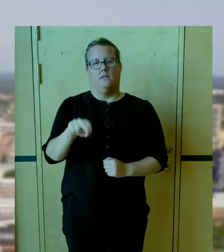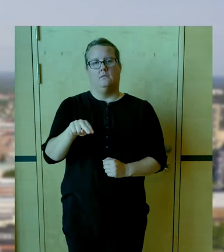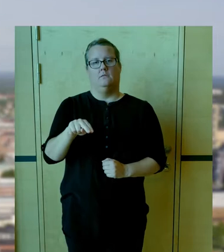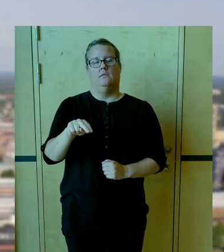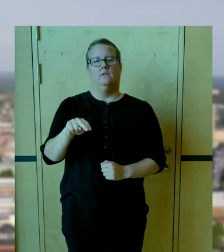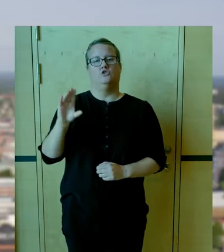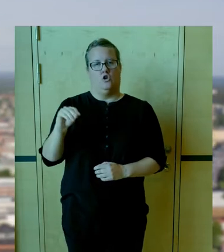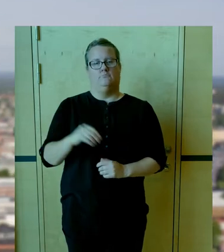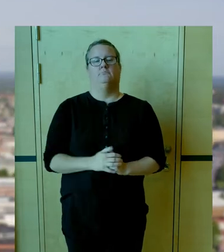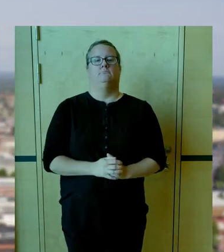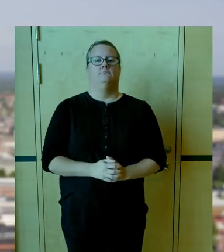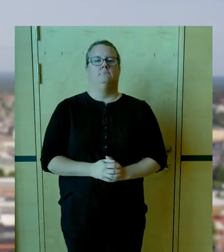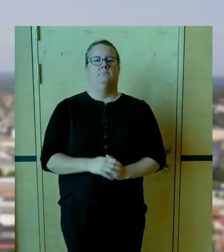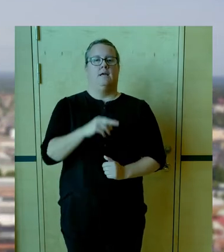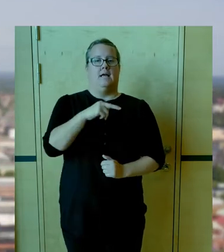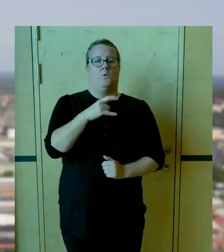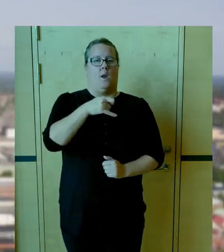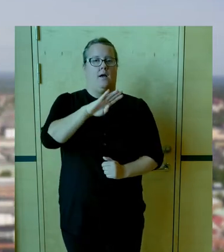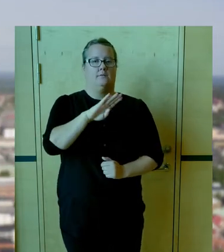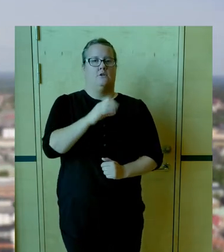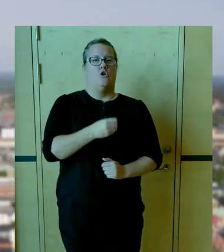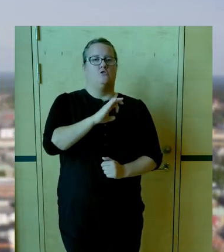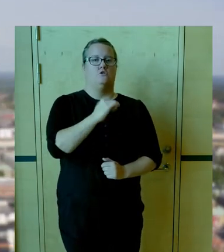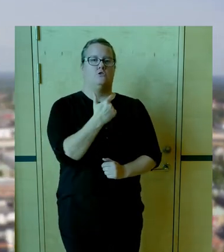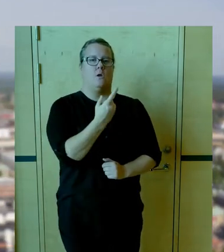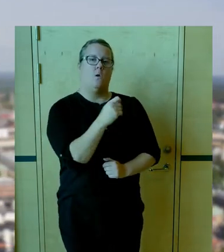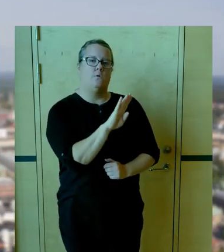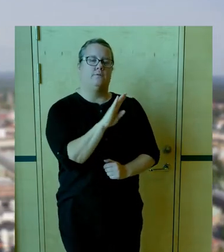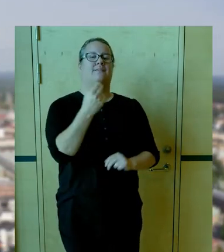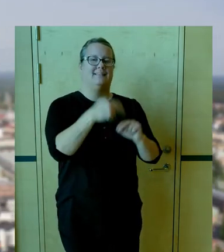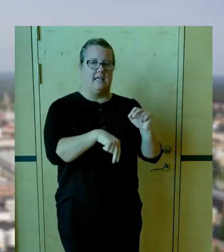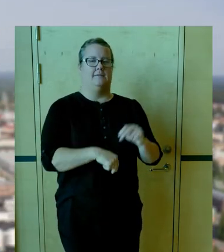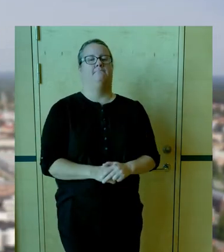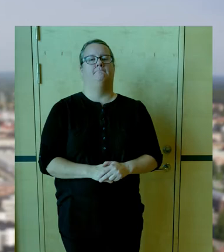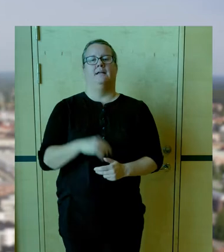Ja Roland Östlund Nej Anna Maria Hedlund